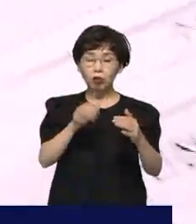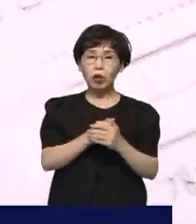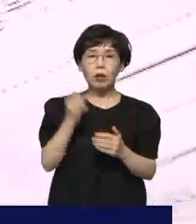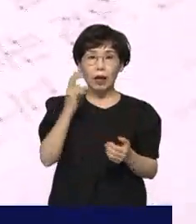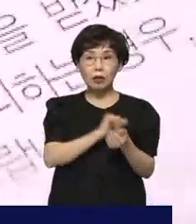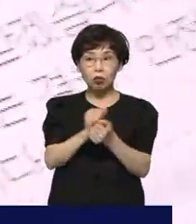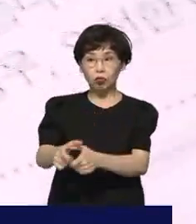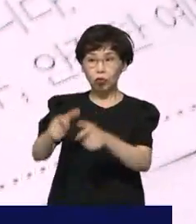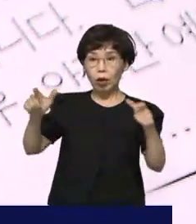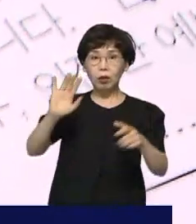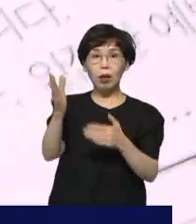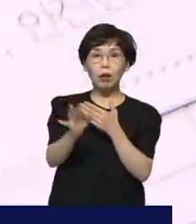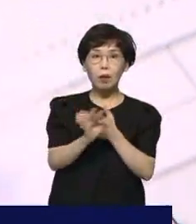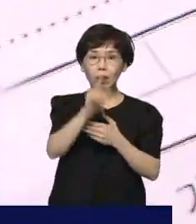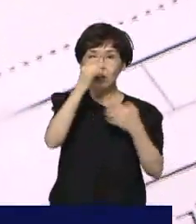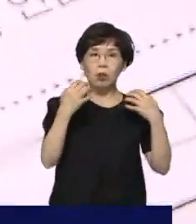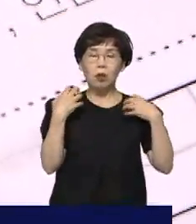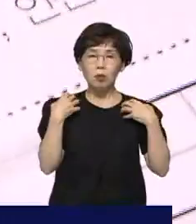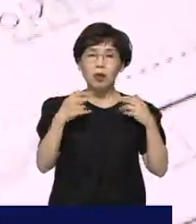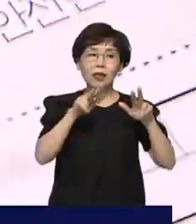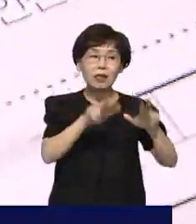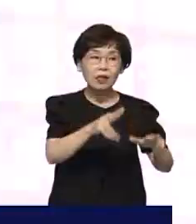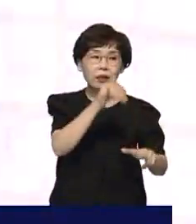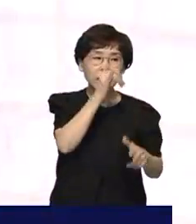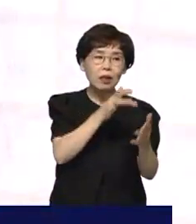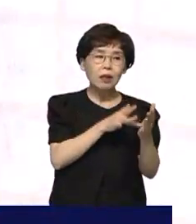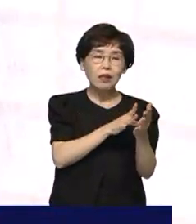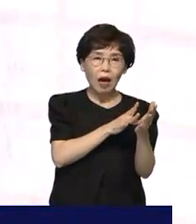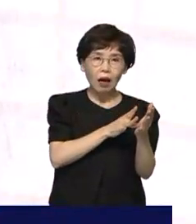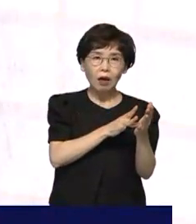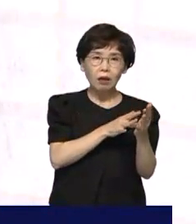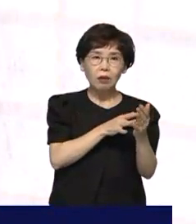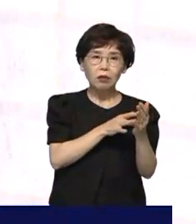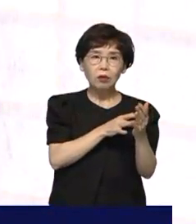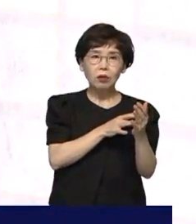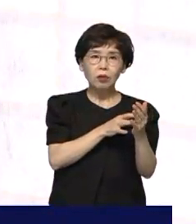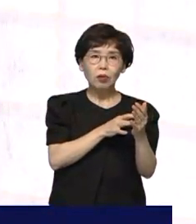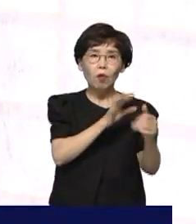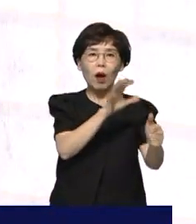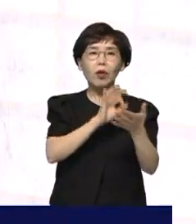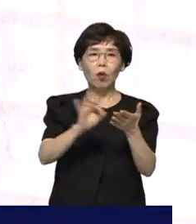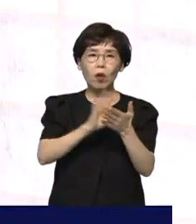정부는 기존 백신을 활용한 4차 접종 확대를 조금 더 서두를 계획입니다.